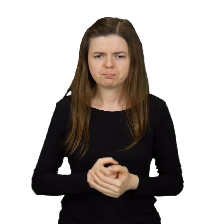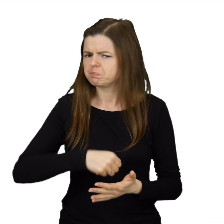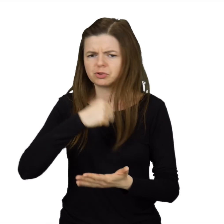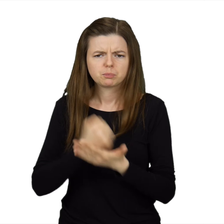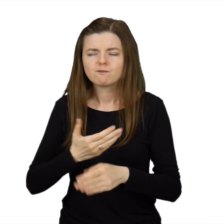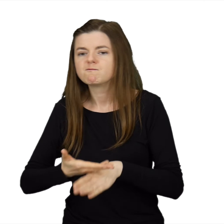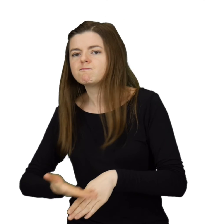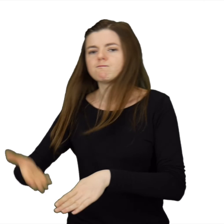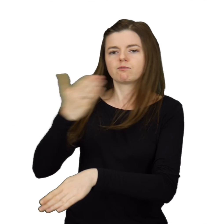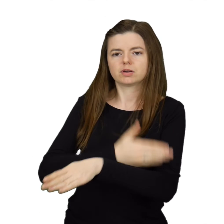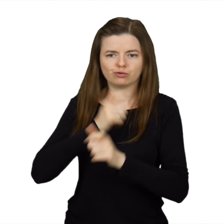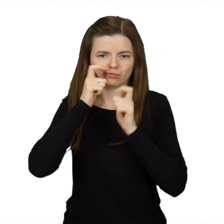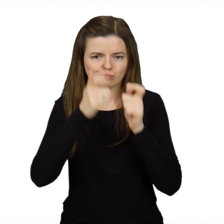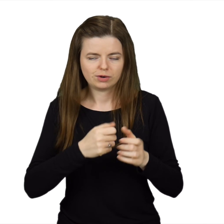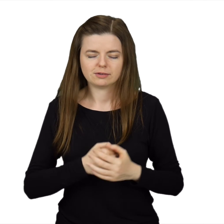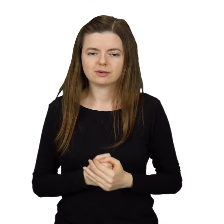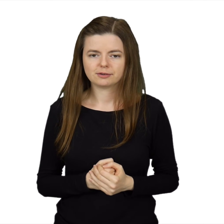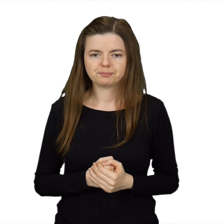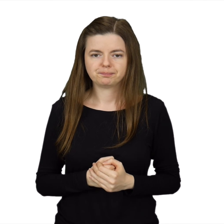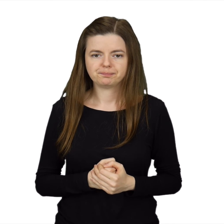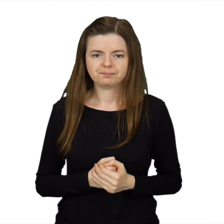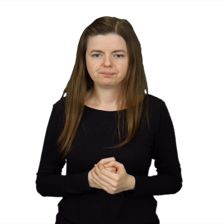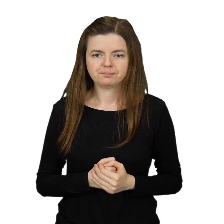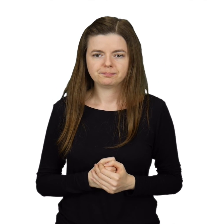Nie trzeba wcześniej zgłaszać takiej potrzeby.